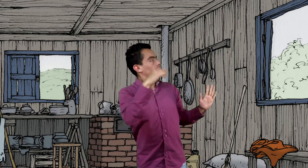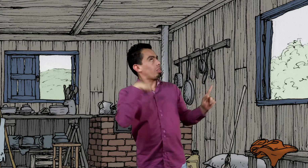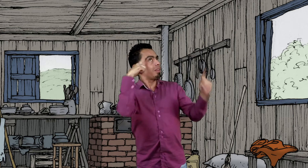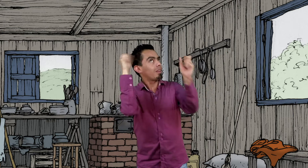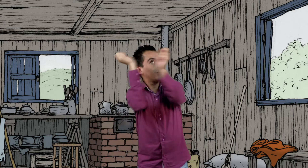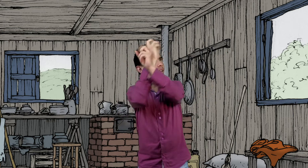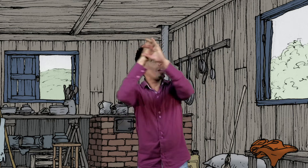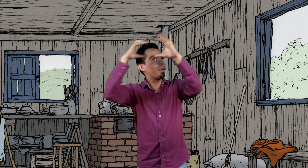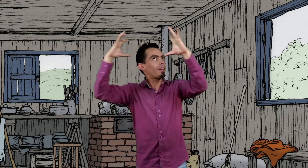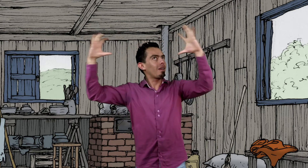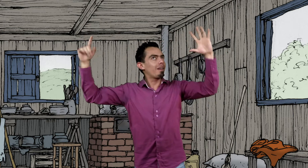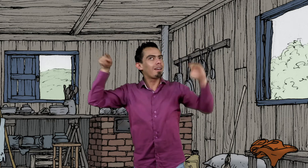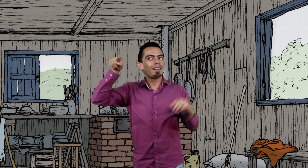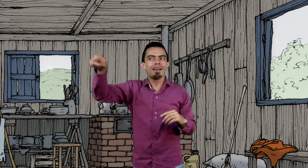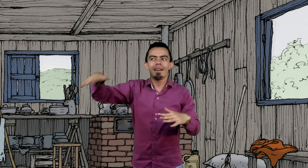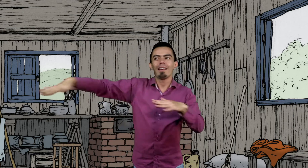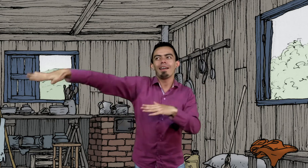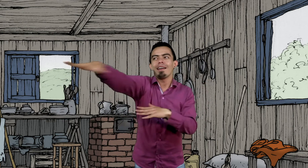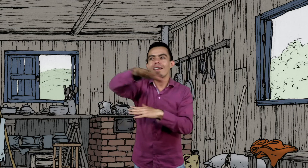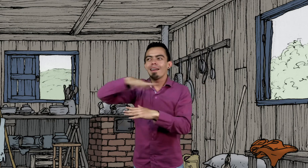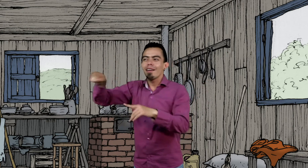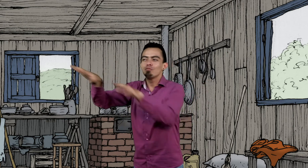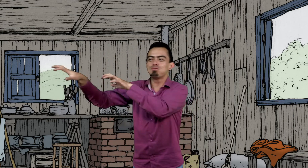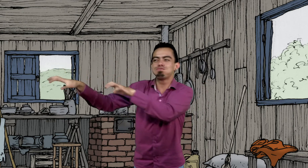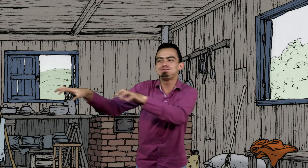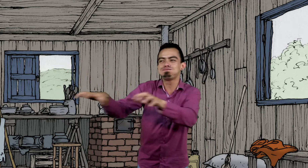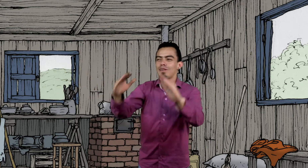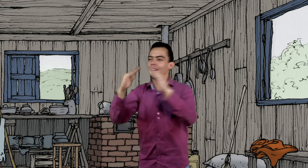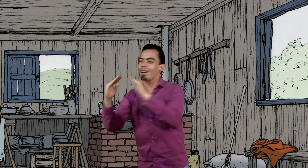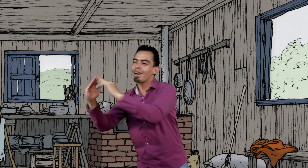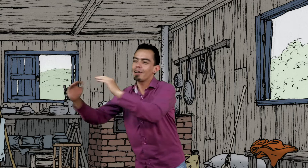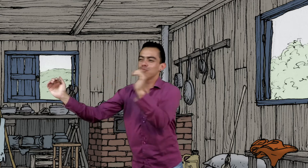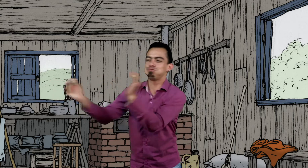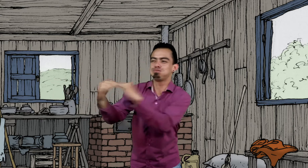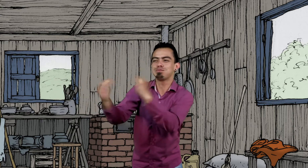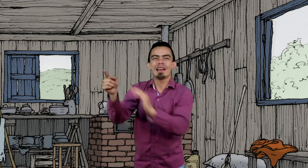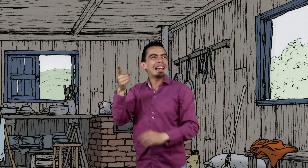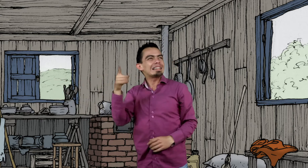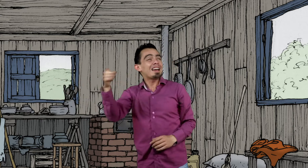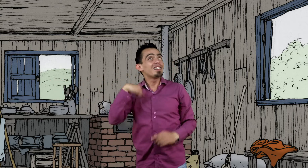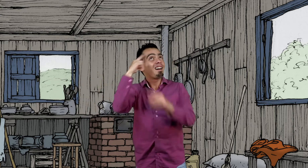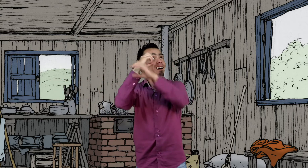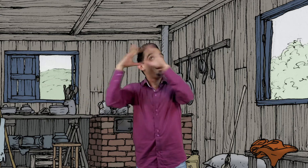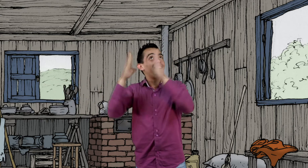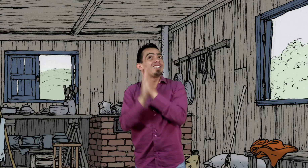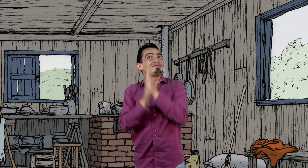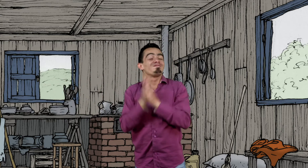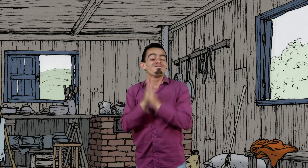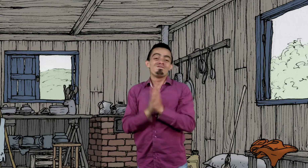y nos imaginábamos cómo podría ser: sus calles, su gente, las casas.